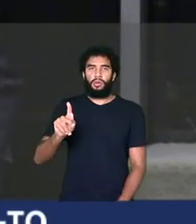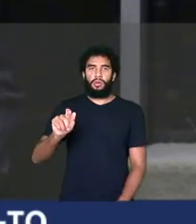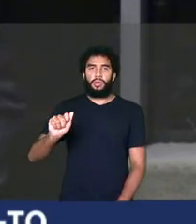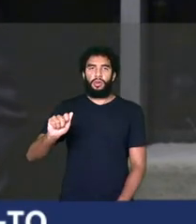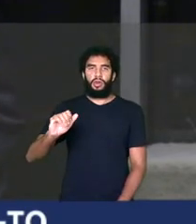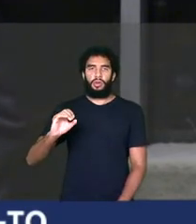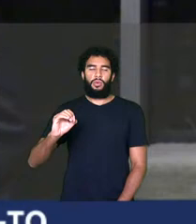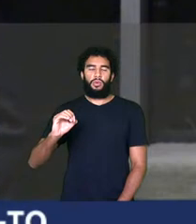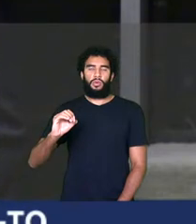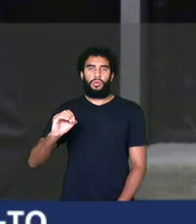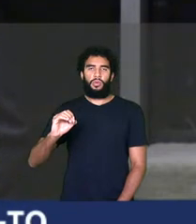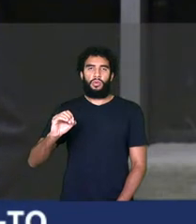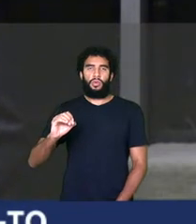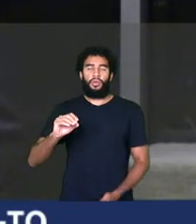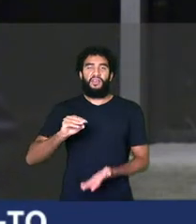NO POVO GRAO ESTÁ FALTANDO CONSERTAR PONTES, ESTRADAS,